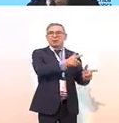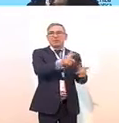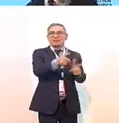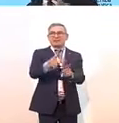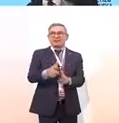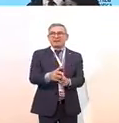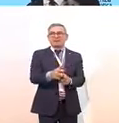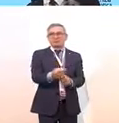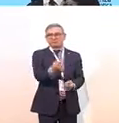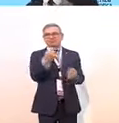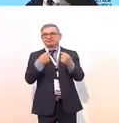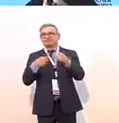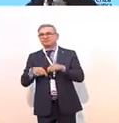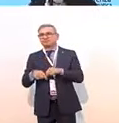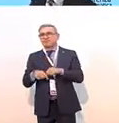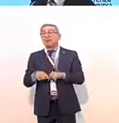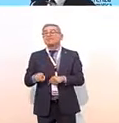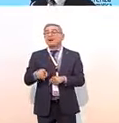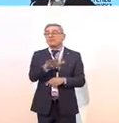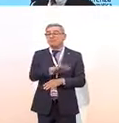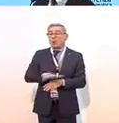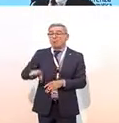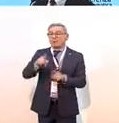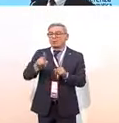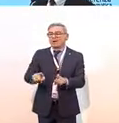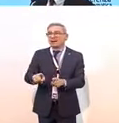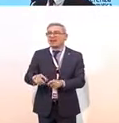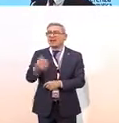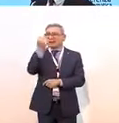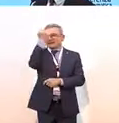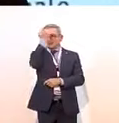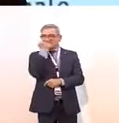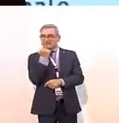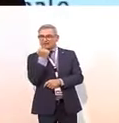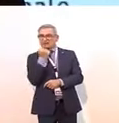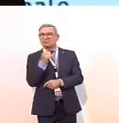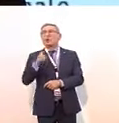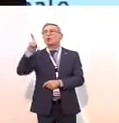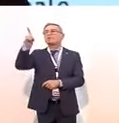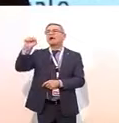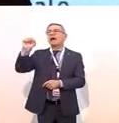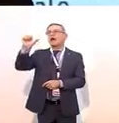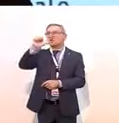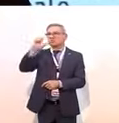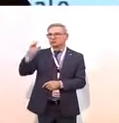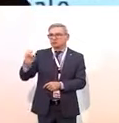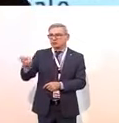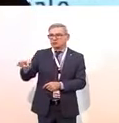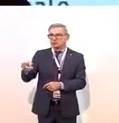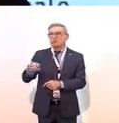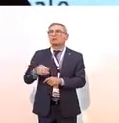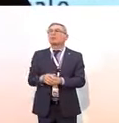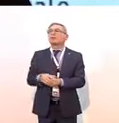in quei luoghi, l’Isis, o meglio Daesh sta perdendo la battaglia. Io ho tra i miei ricordi